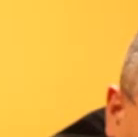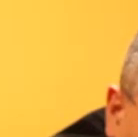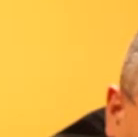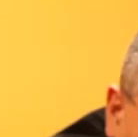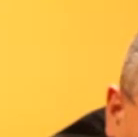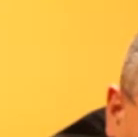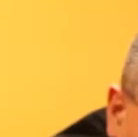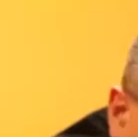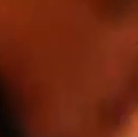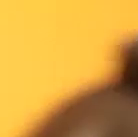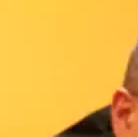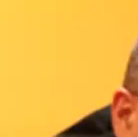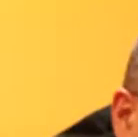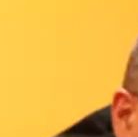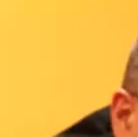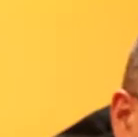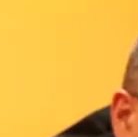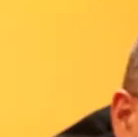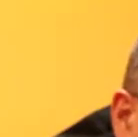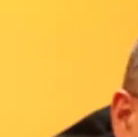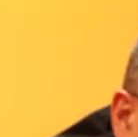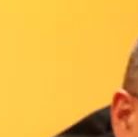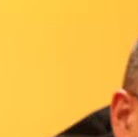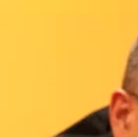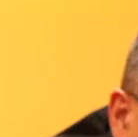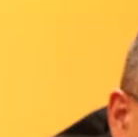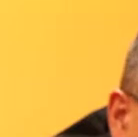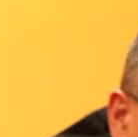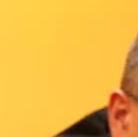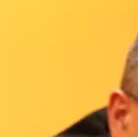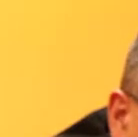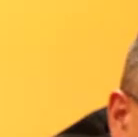un caso de corrupción que tenga la libertad de estar tres meses sin publicar ninguna noticia...